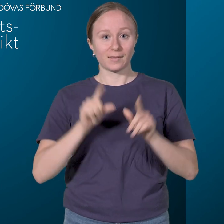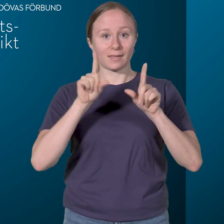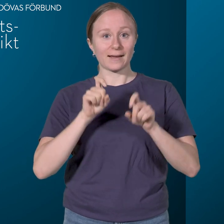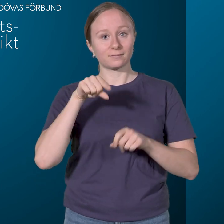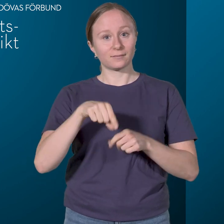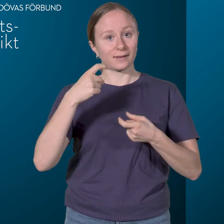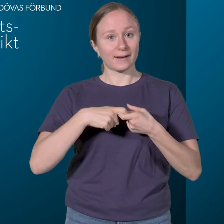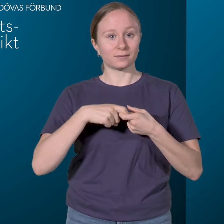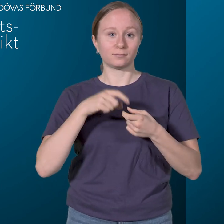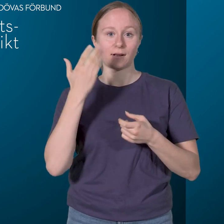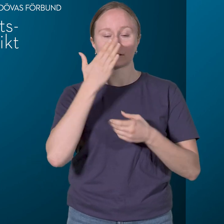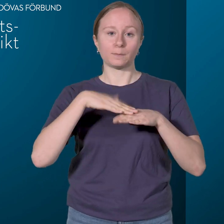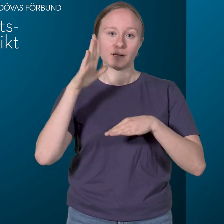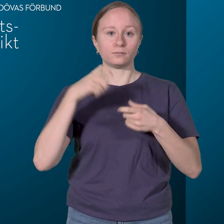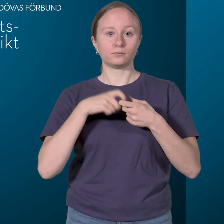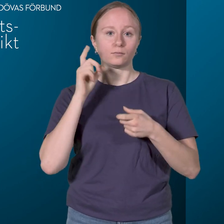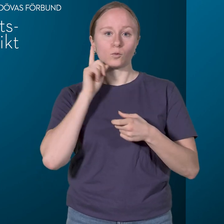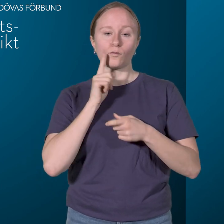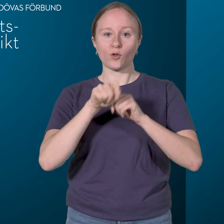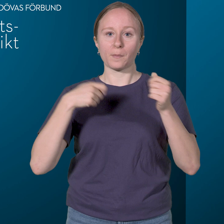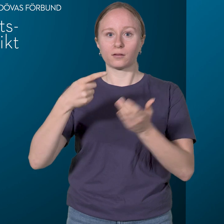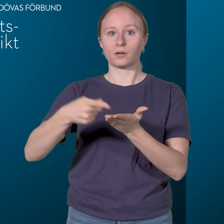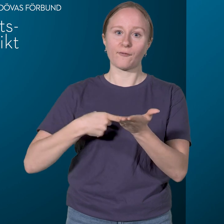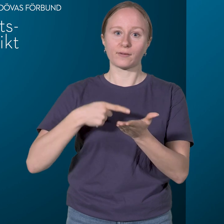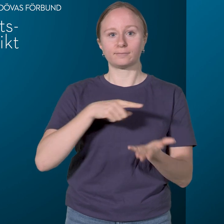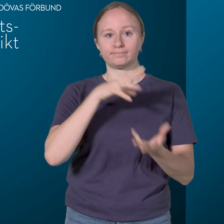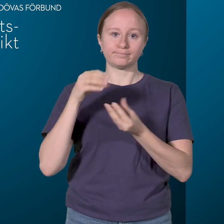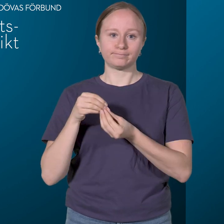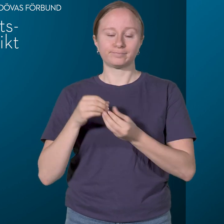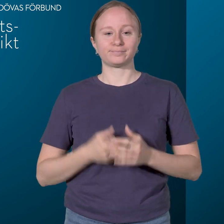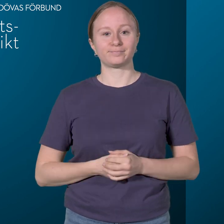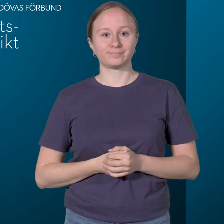Klicka på länken nedan för att läsa förbundets krav i sin helhet.